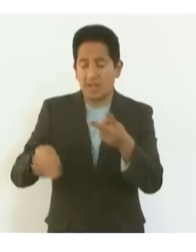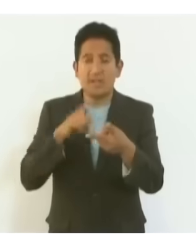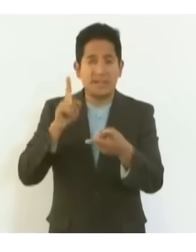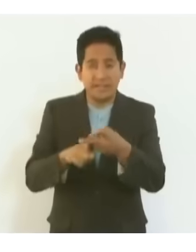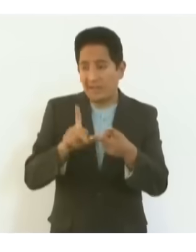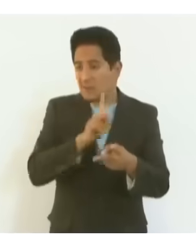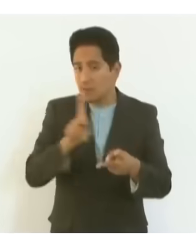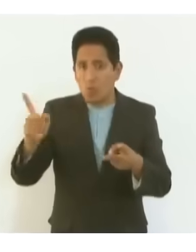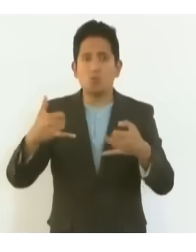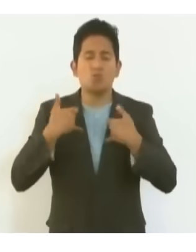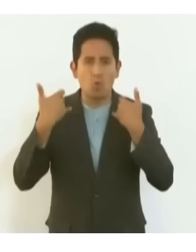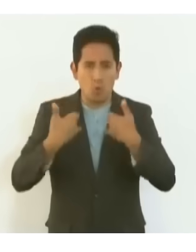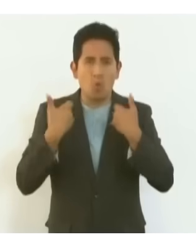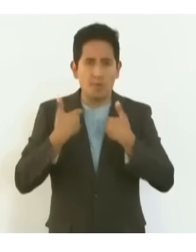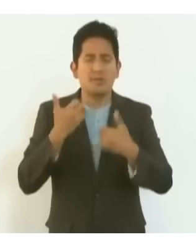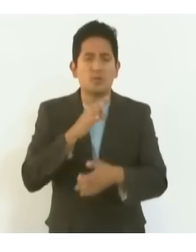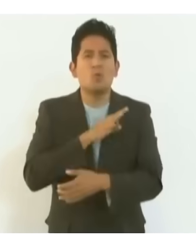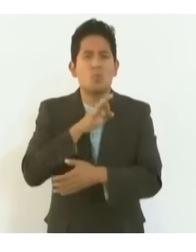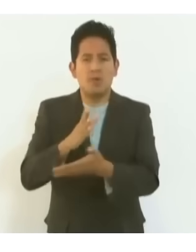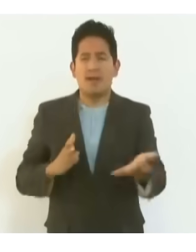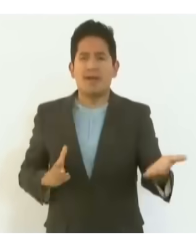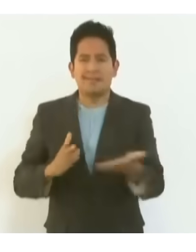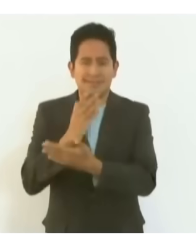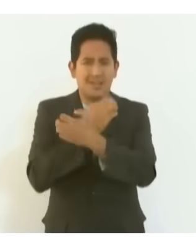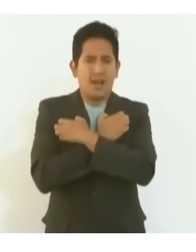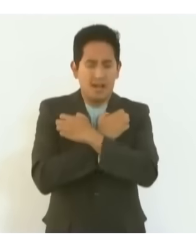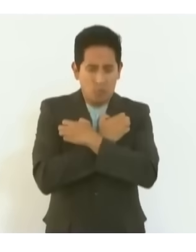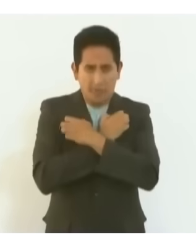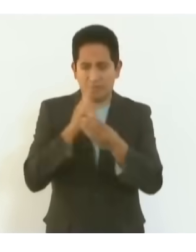pero también que todos los jóvenes puedan tener acceso al deporte si así lo desean,